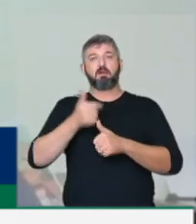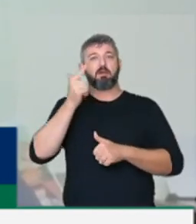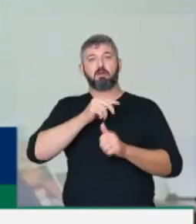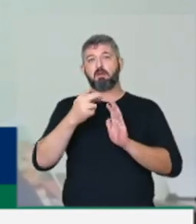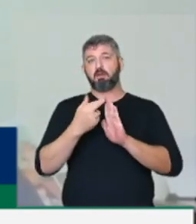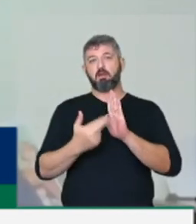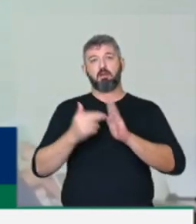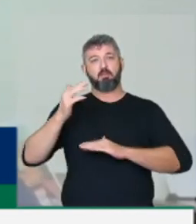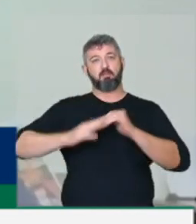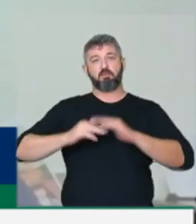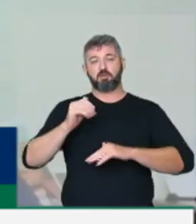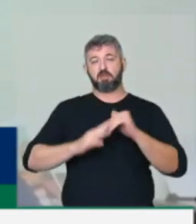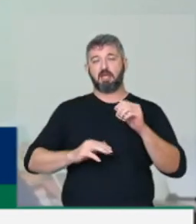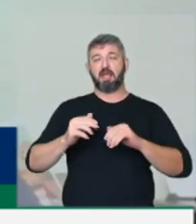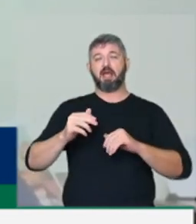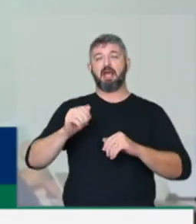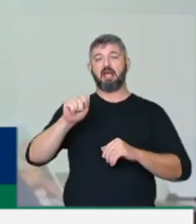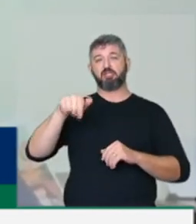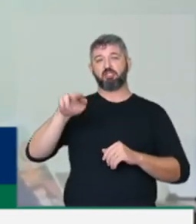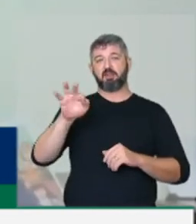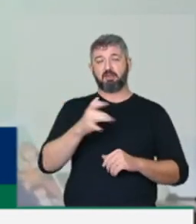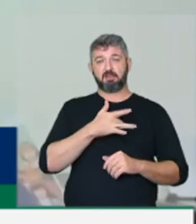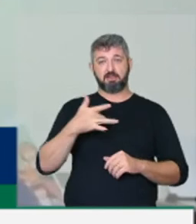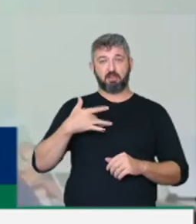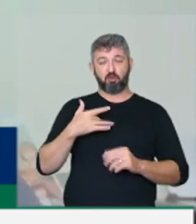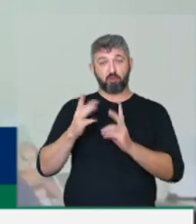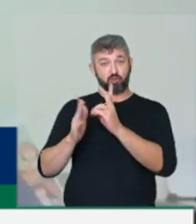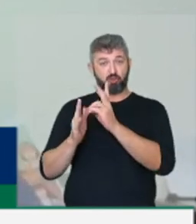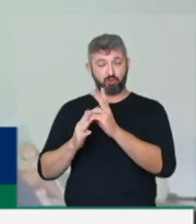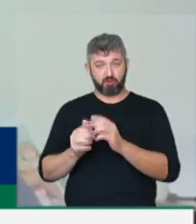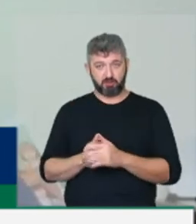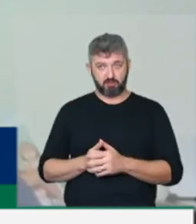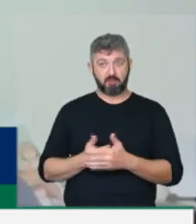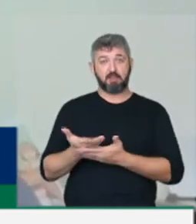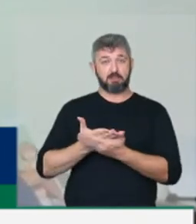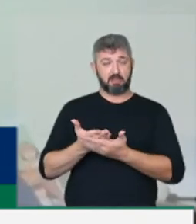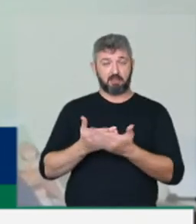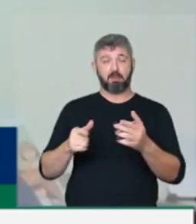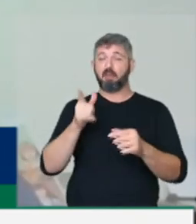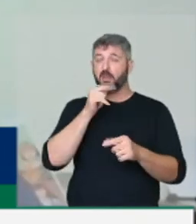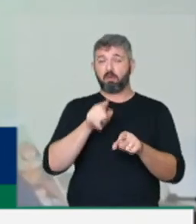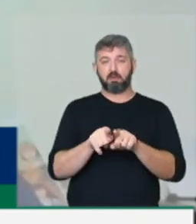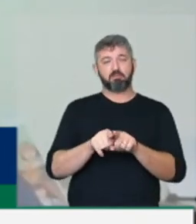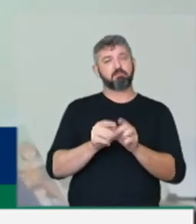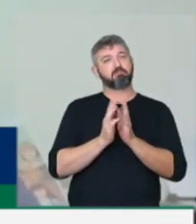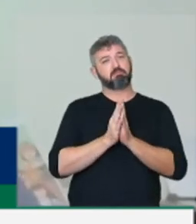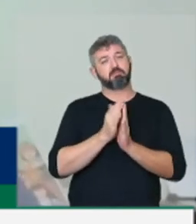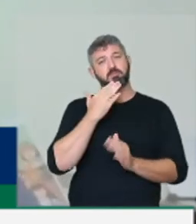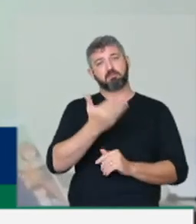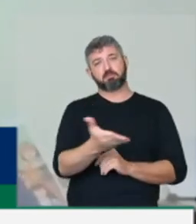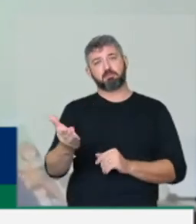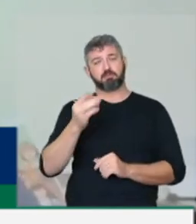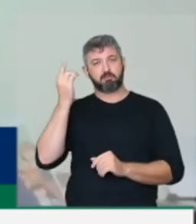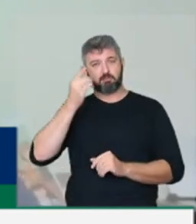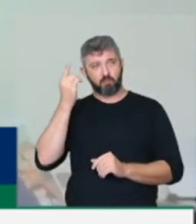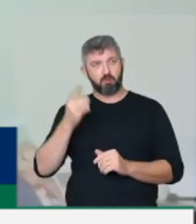AGENTE INDÍGENA DE SAÚDE... E SANEAMENTO. E EU GOSTARIA MUITO SENHORES E SENHORAS PARLAMENTARES... QUE FOSSE RECONHECIDA ESSA CATEGORIA.